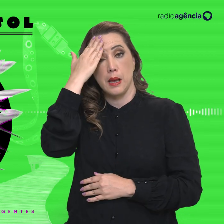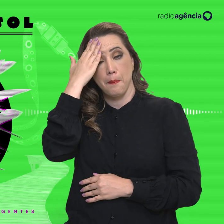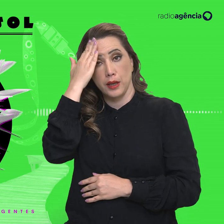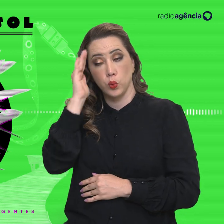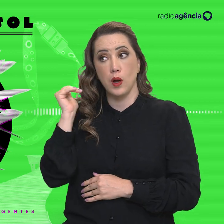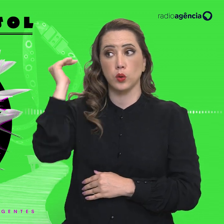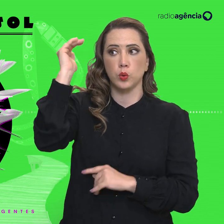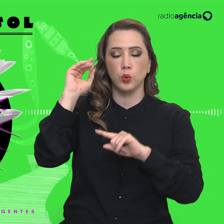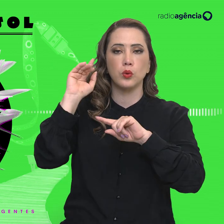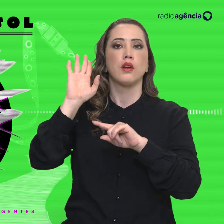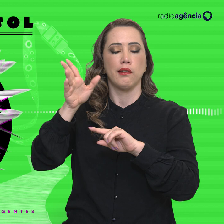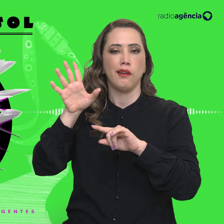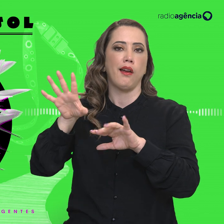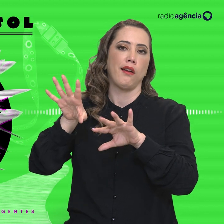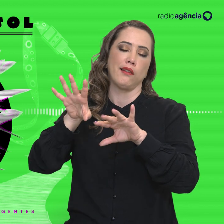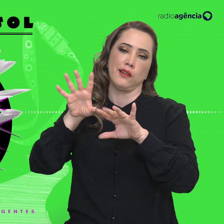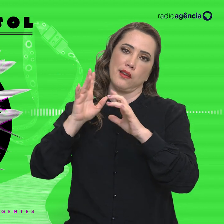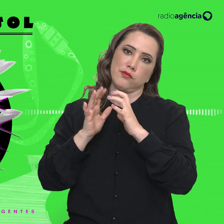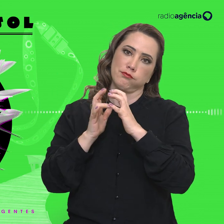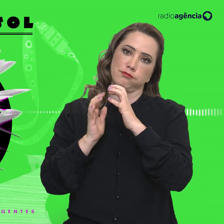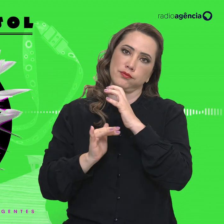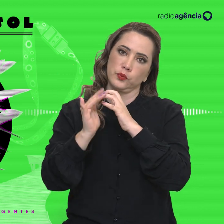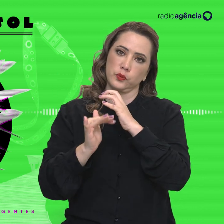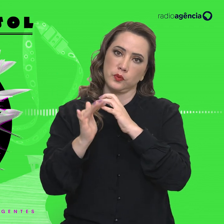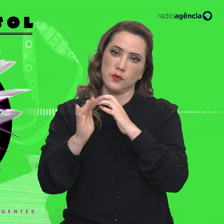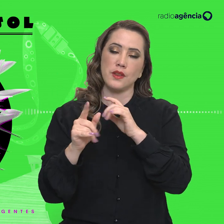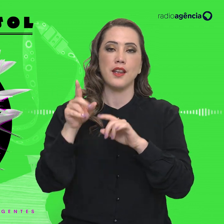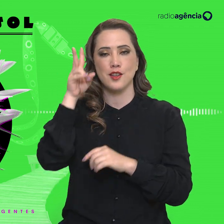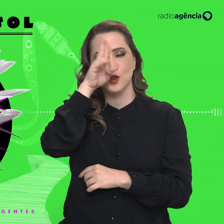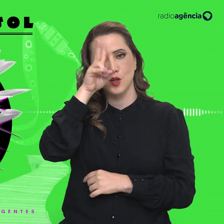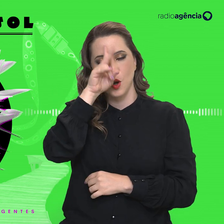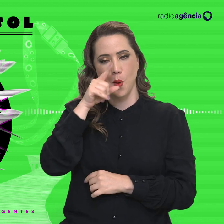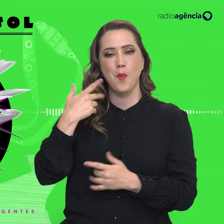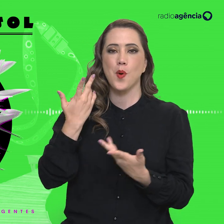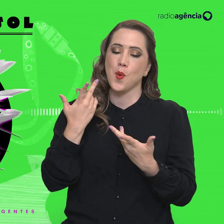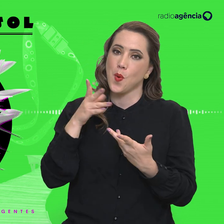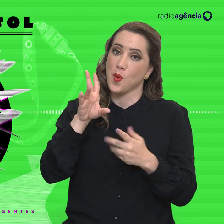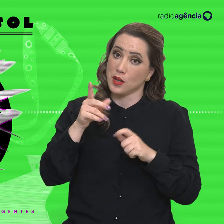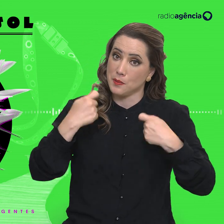[Leyberson] E como bem lembrado no teaser, a gente prometeu fazer nossa audiodescrição.